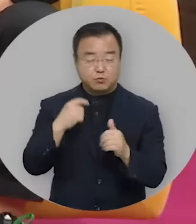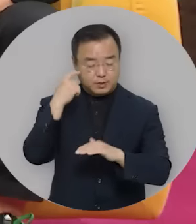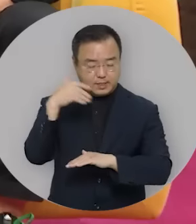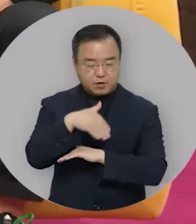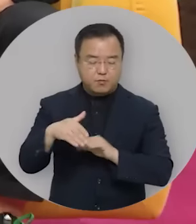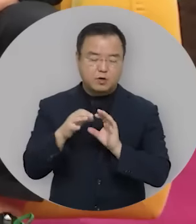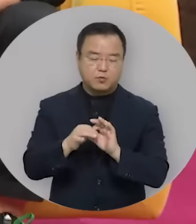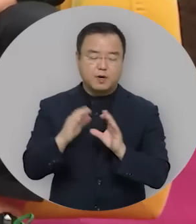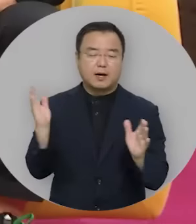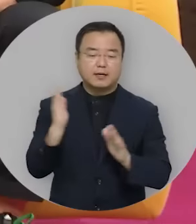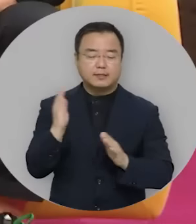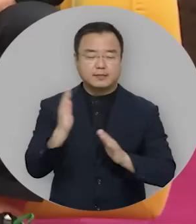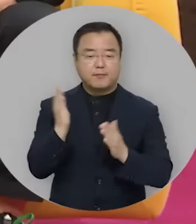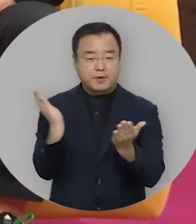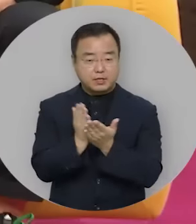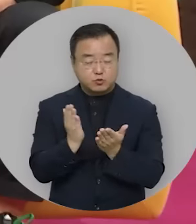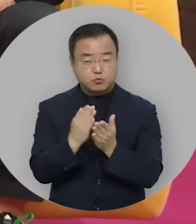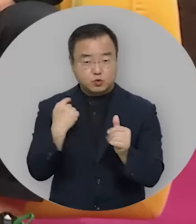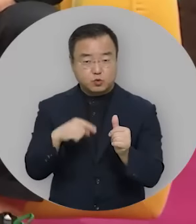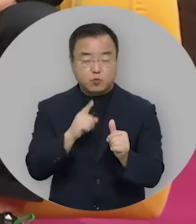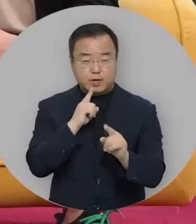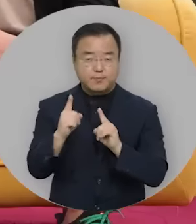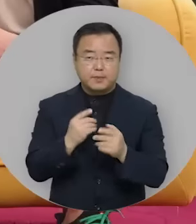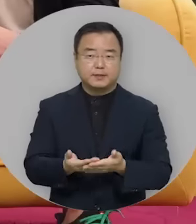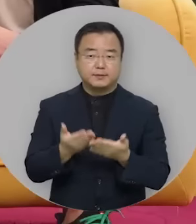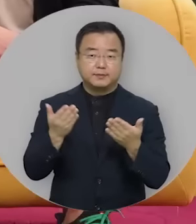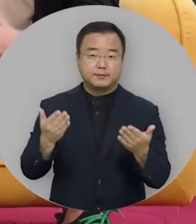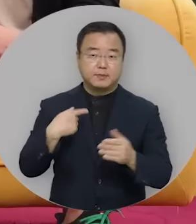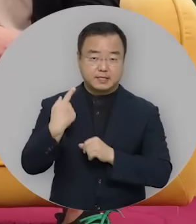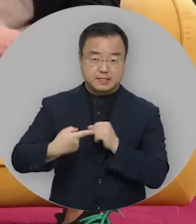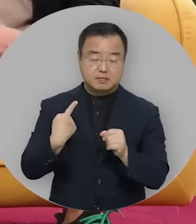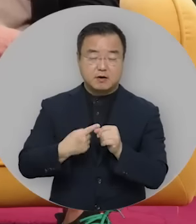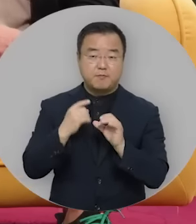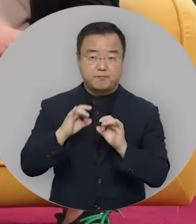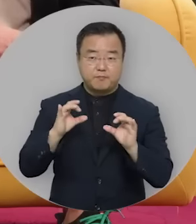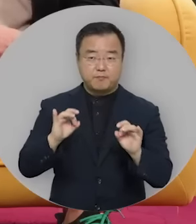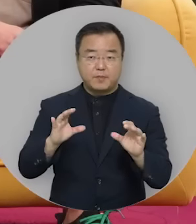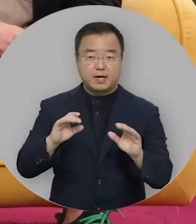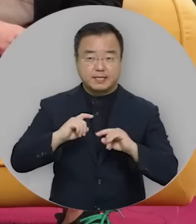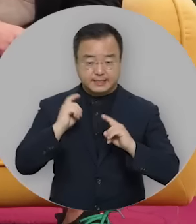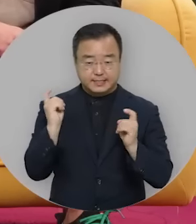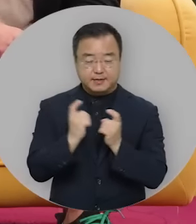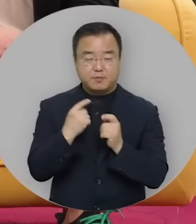학생별 맞춤형 교육에 대해서 말씀드리겠습니다. 매 학년도 개별화교육지원팀이 구성되고